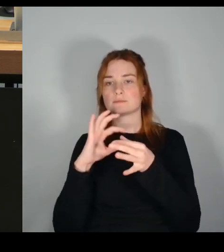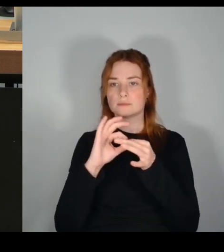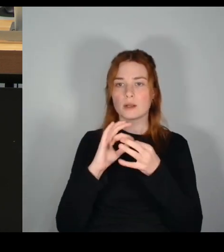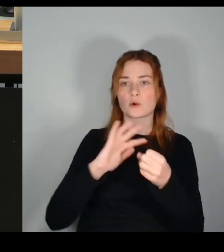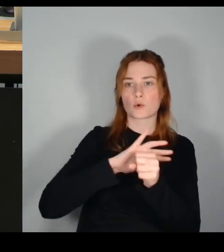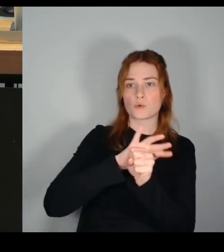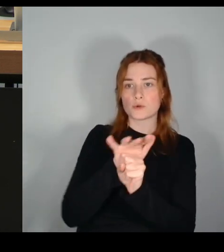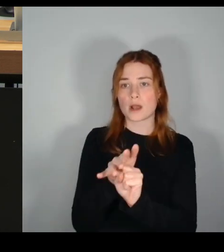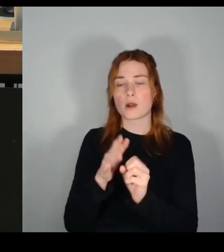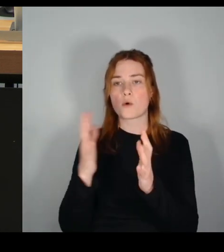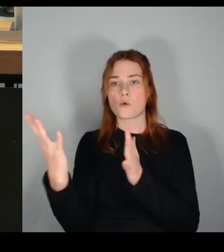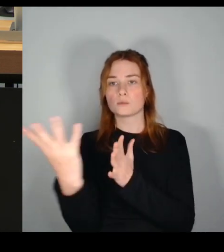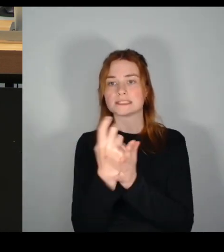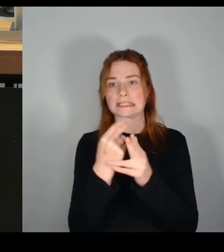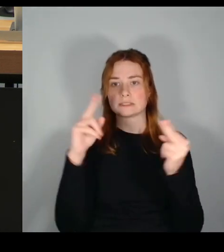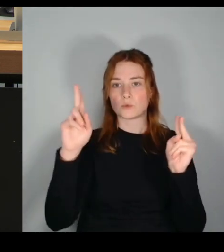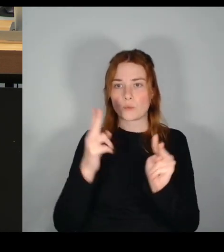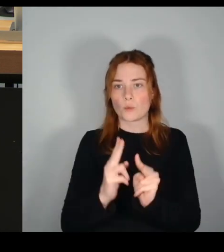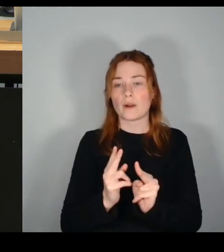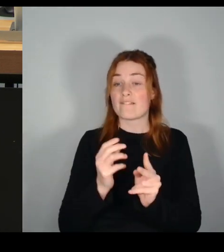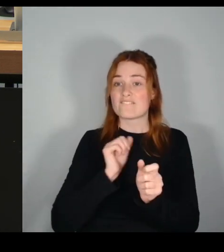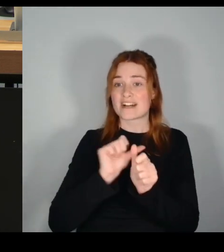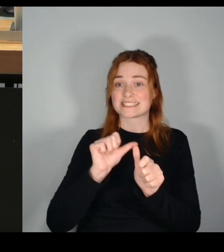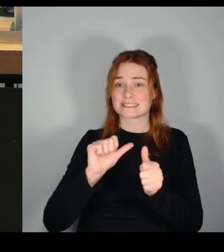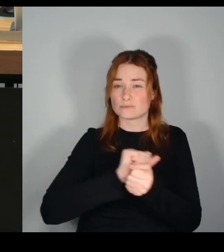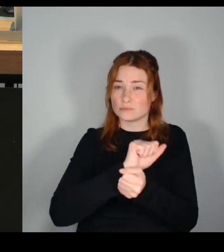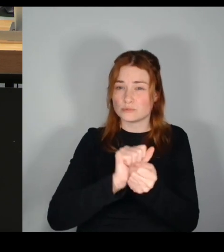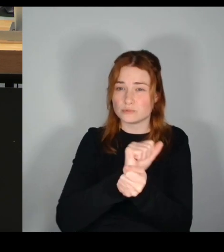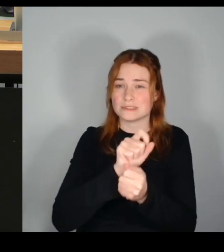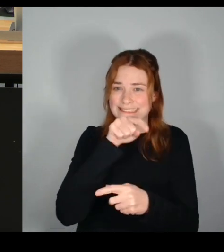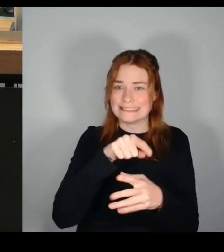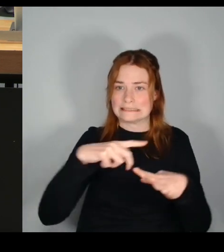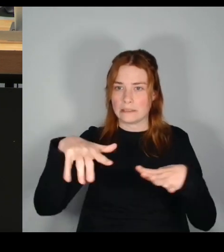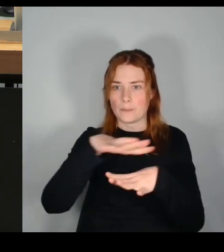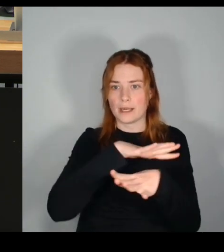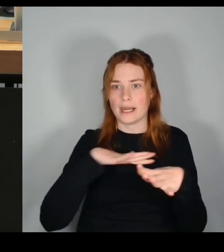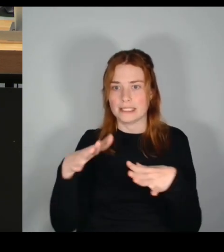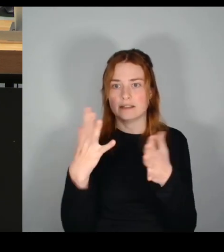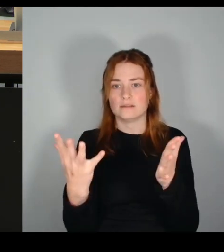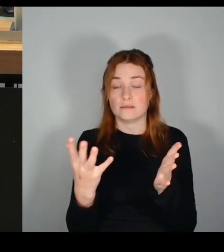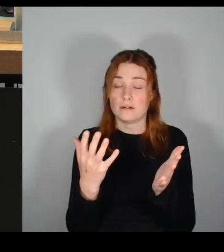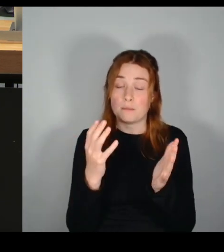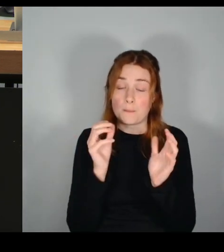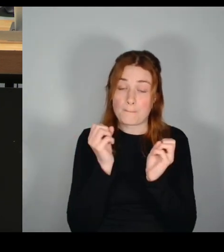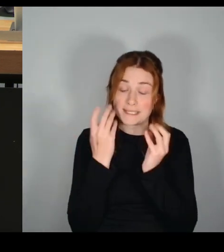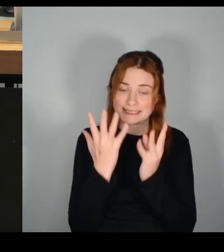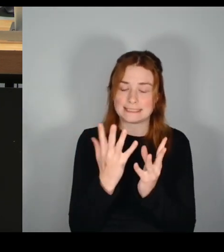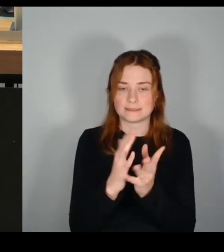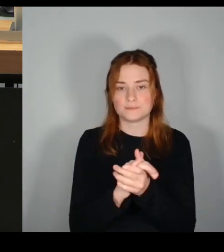Branche geführt hat. Wie erwarten von einem künftigen Monitoring folgende Anforderungen Detaillierte Darstellung der verschiedenen